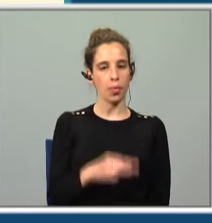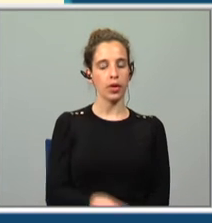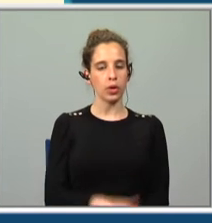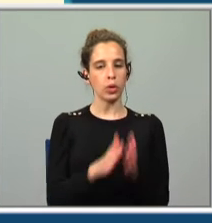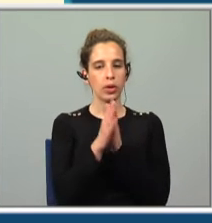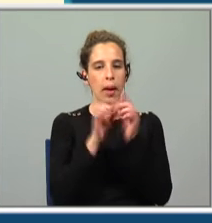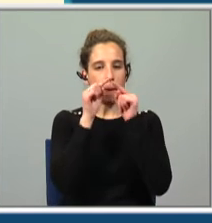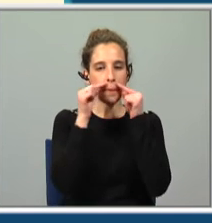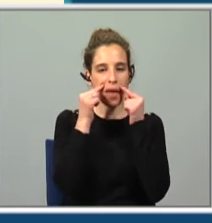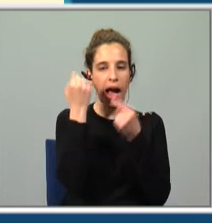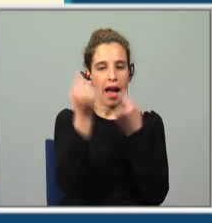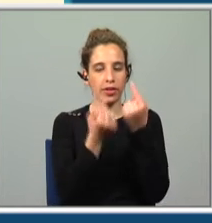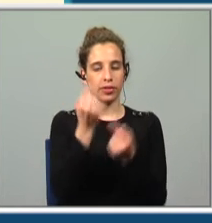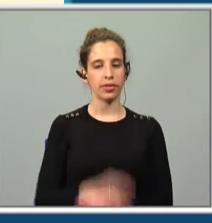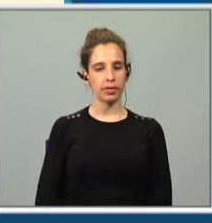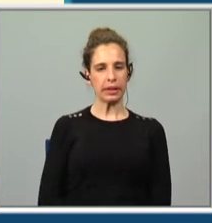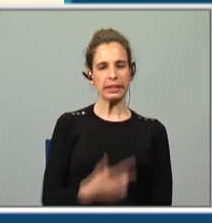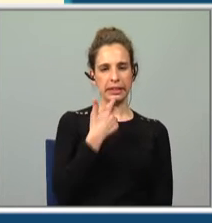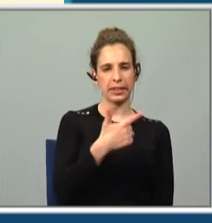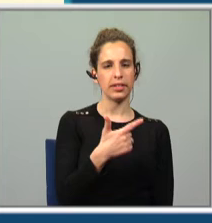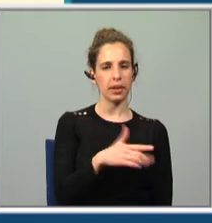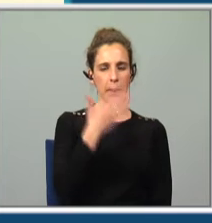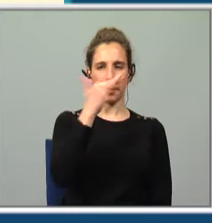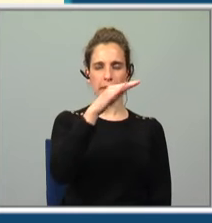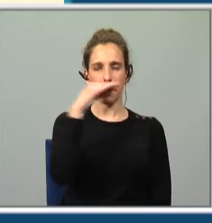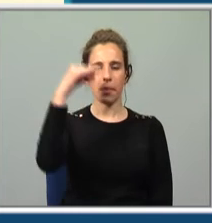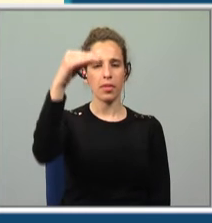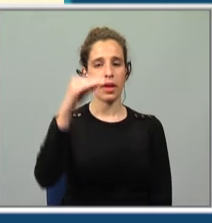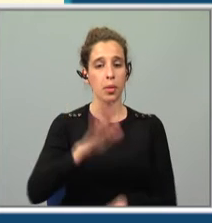bigode falso de vez em quando pensei que fazer para ser mais velho e por isso 假鬍子時不時想年紀大了，為什麼